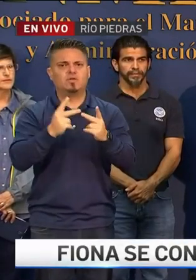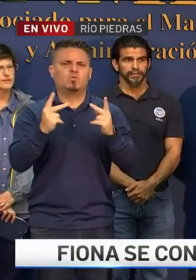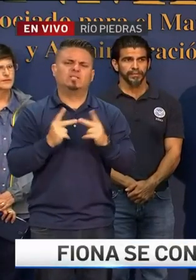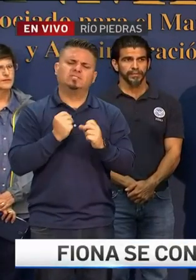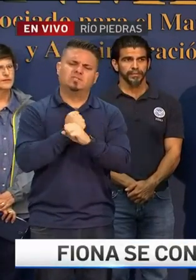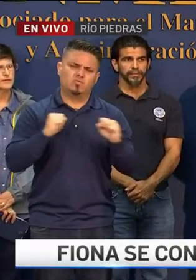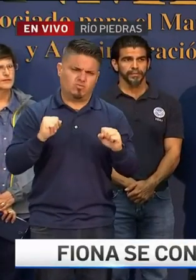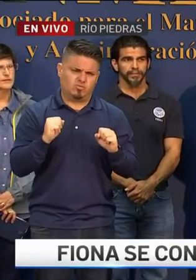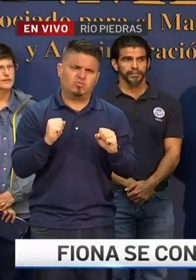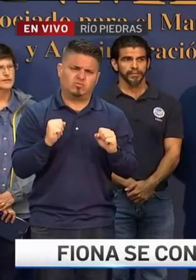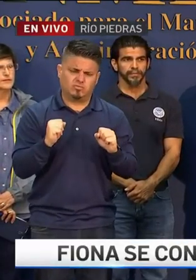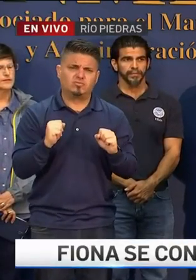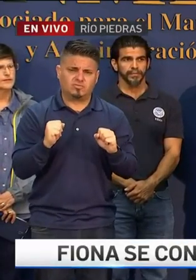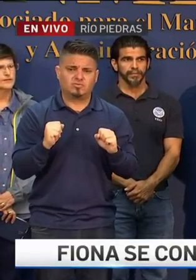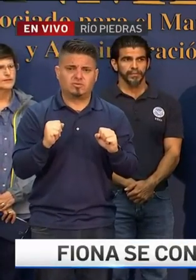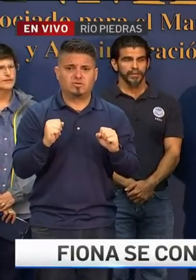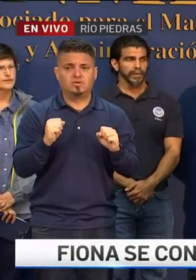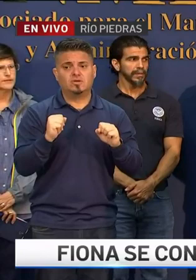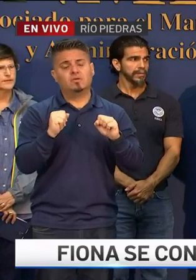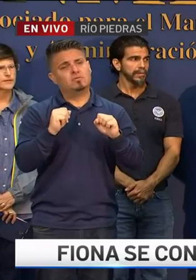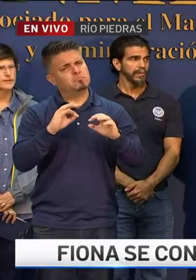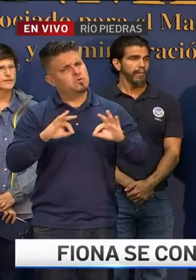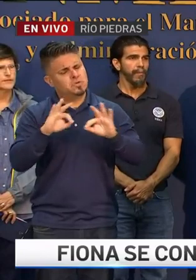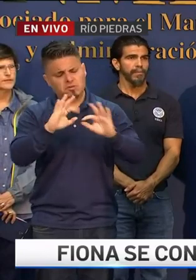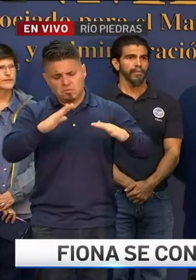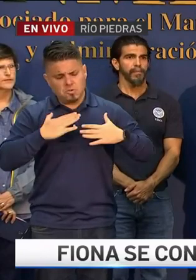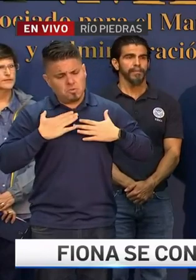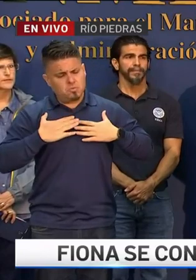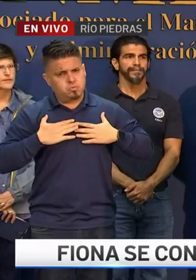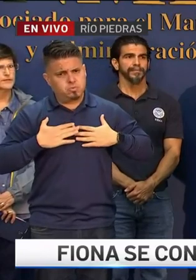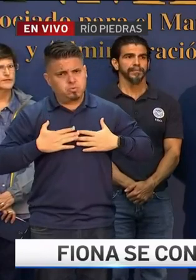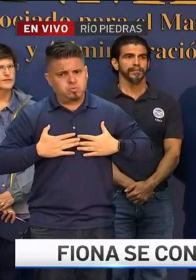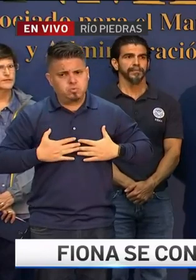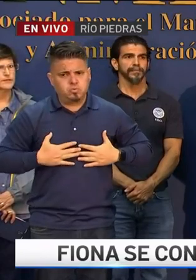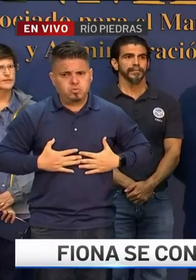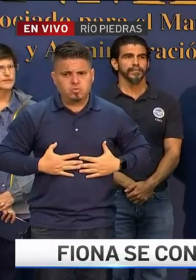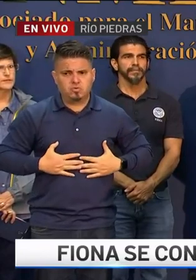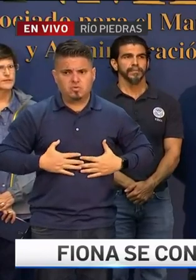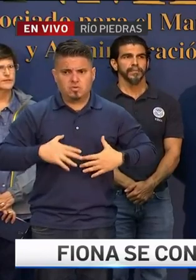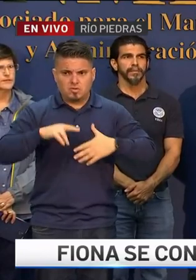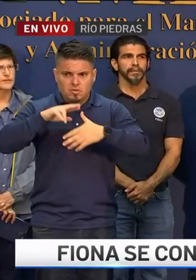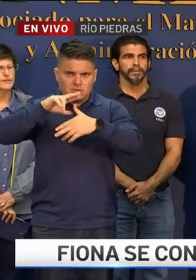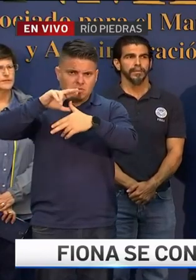TODOS EN PUERTO RICO DEBEN ESTAR EN HOGAR, SU O EN UN